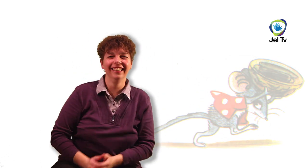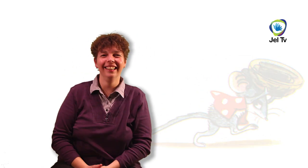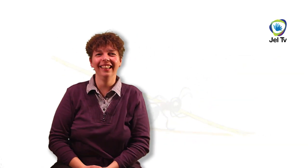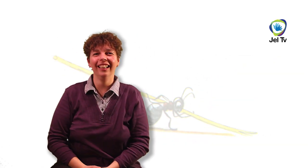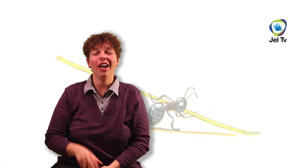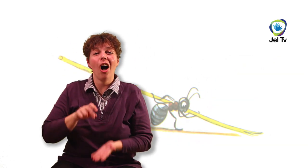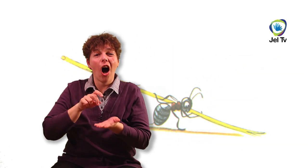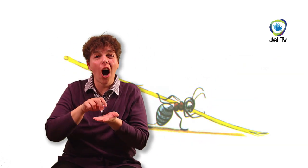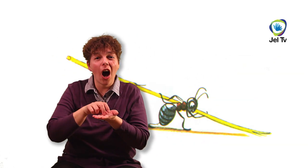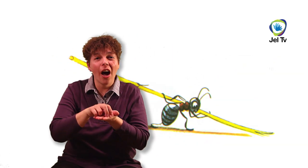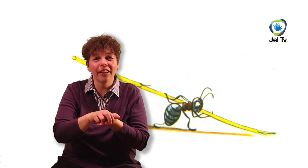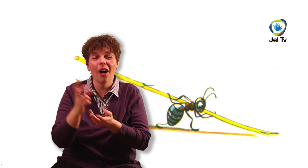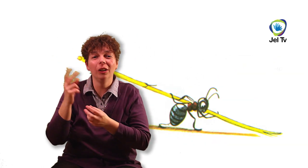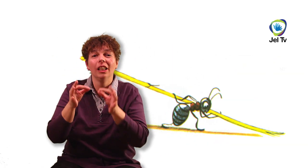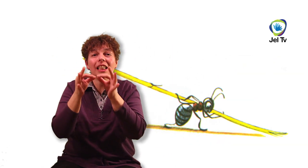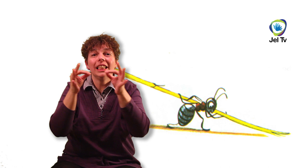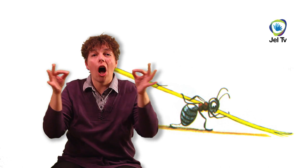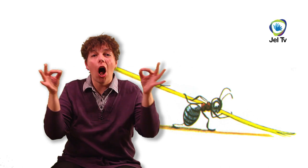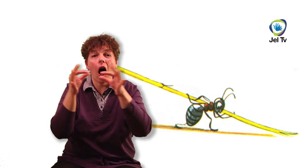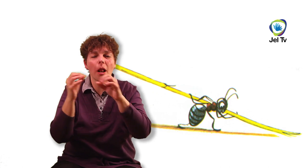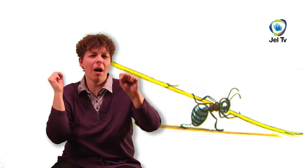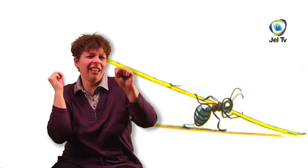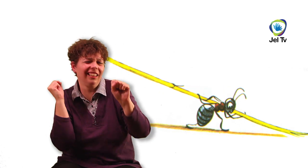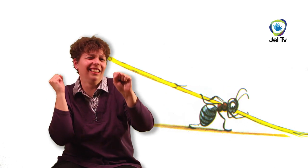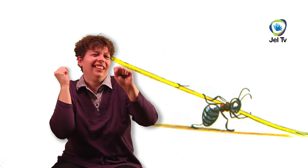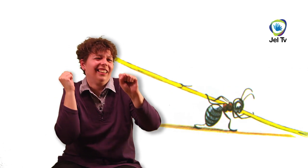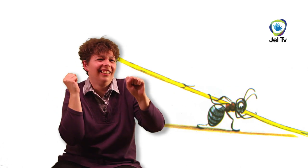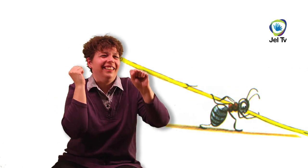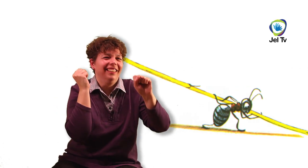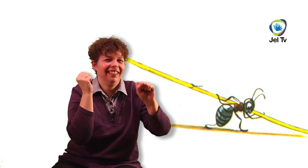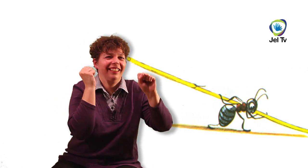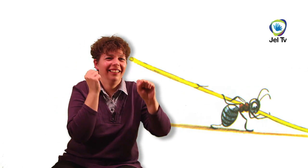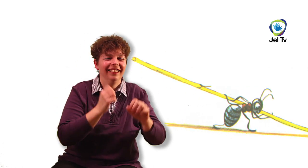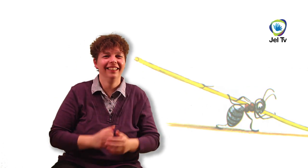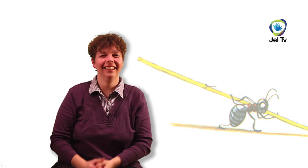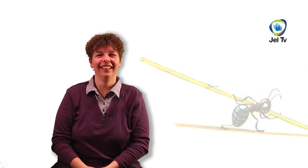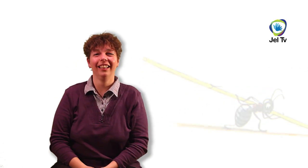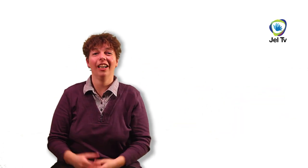Hangyácska egy szalmaszálat vonszolt oda valahonnan.